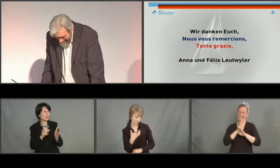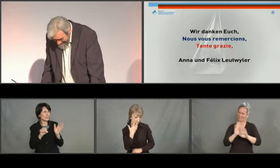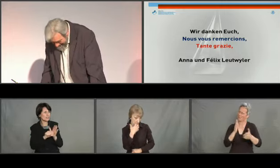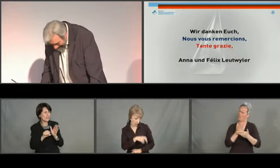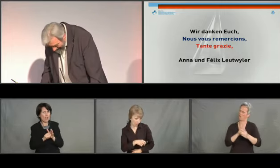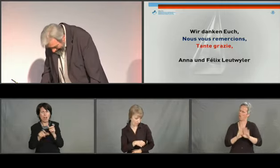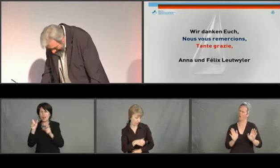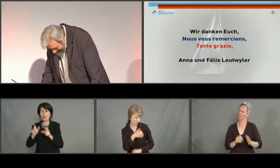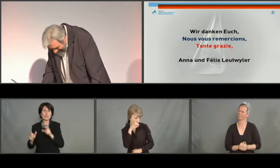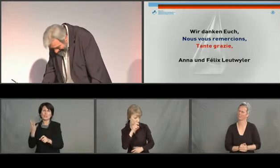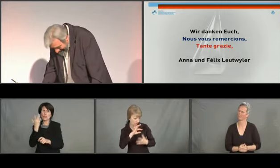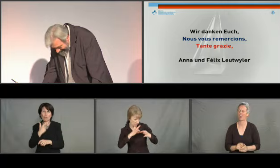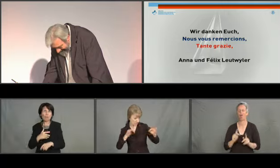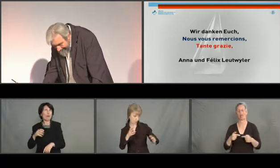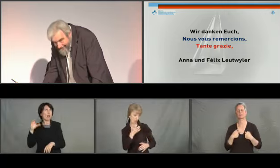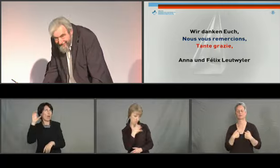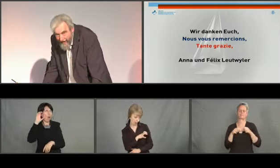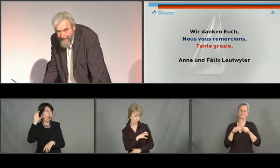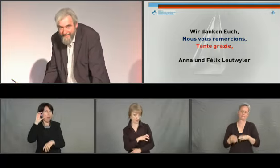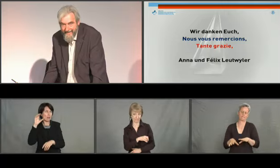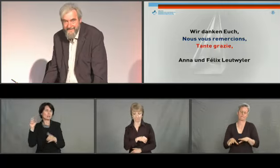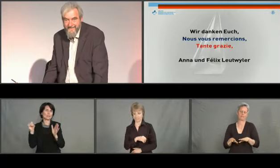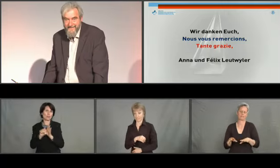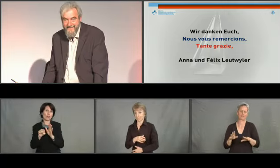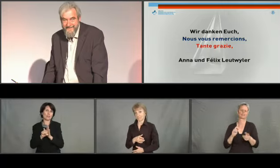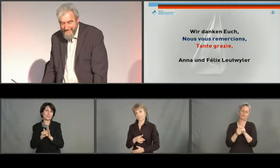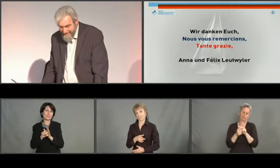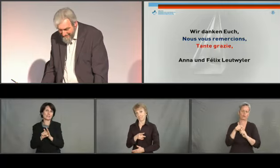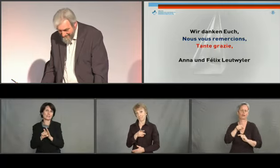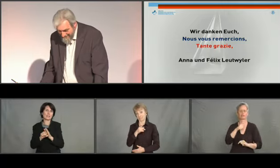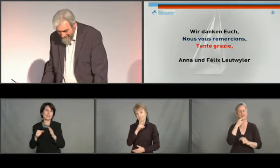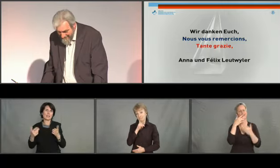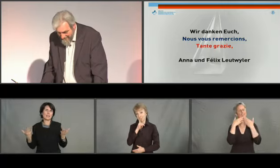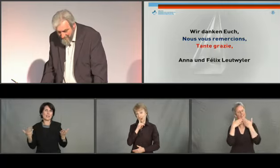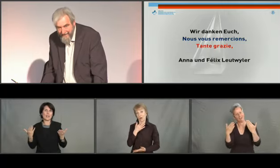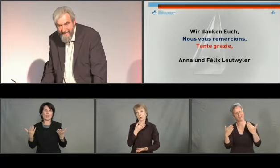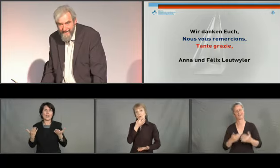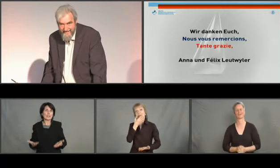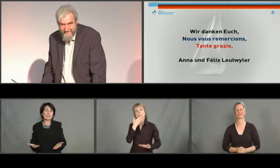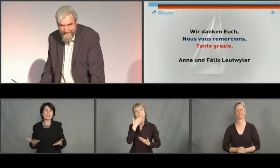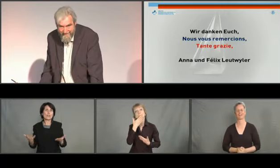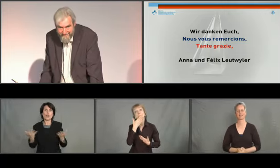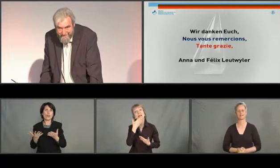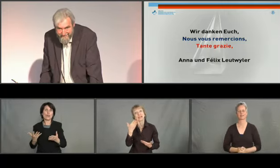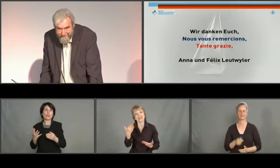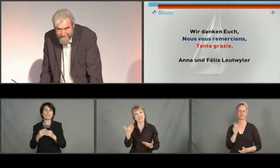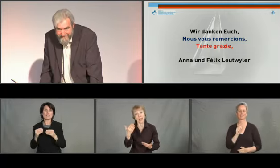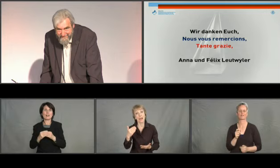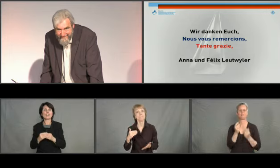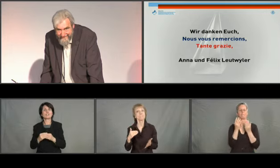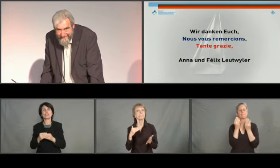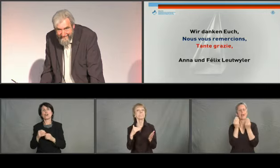Also sage ich: Danke, mille grazie,